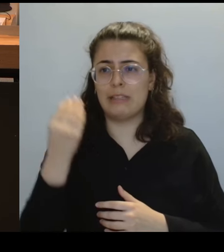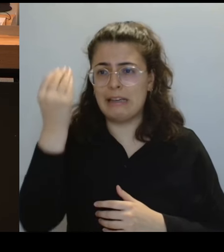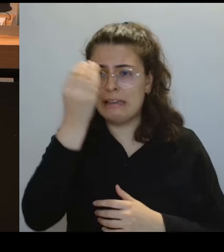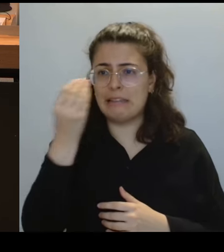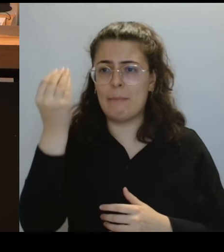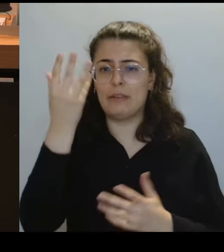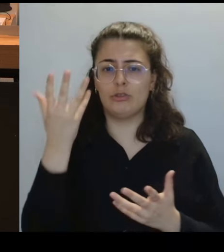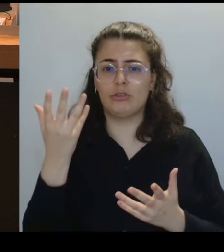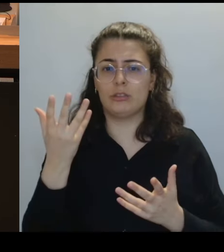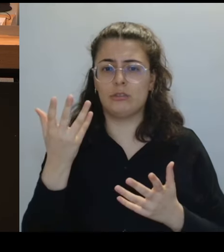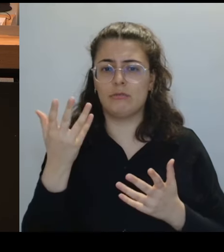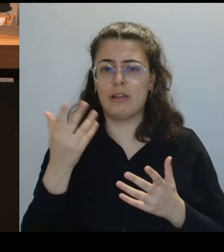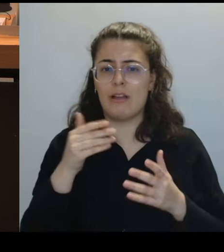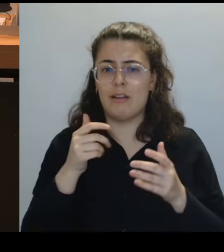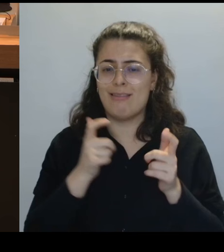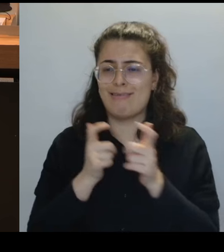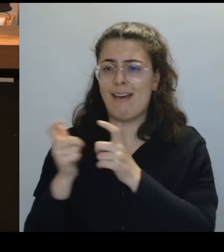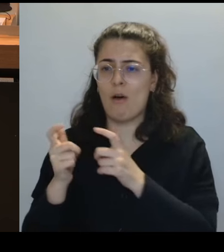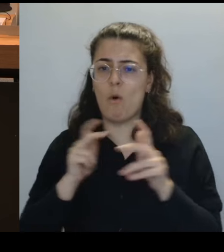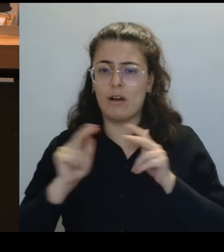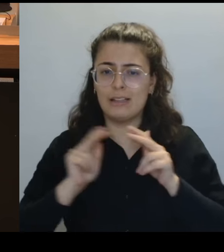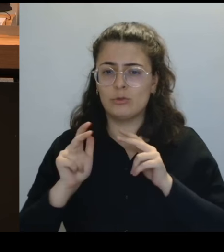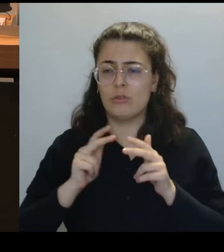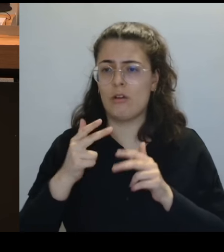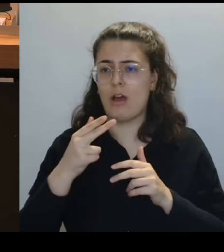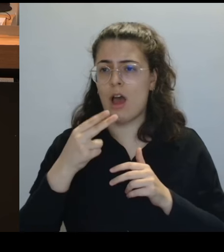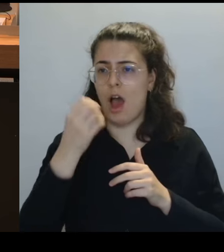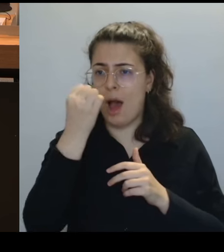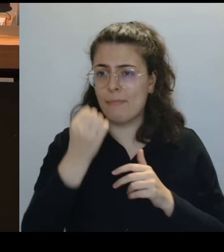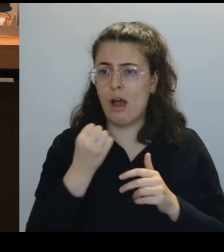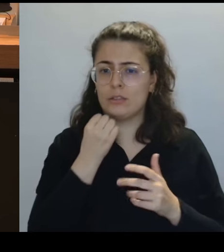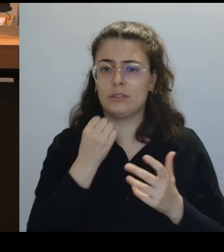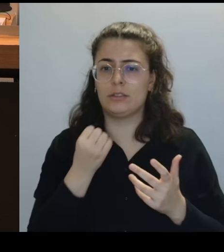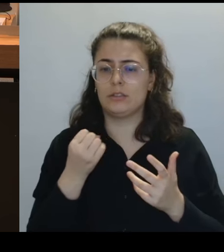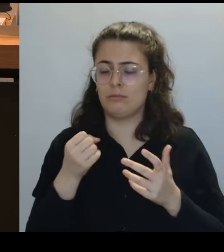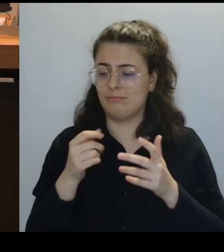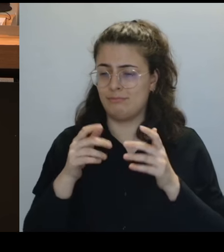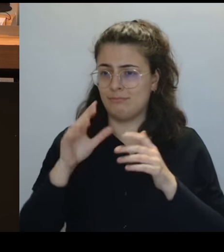Angriff auf Israel auf die Bevölkerung Israels gestartet.